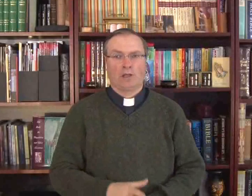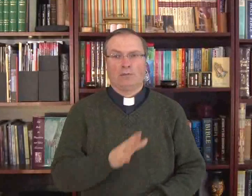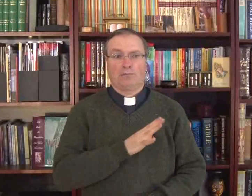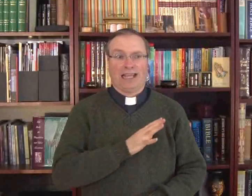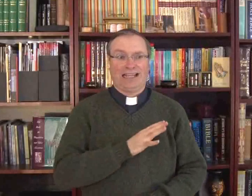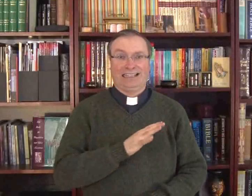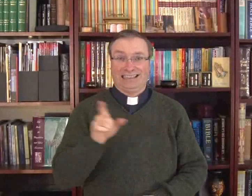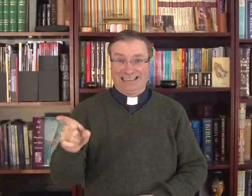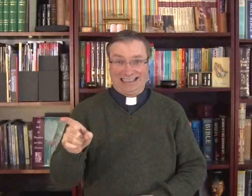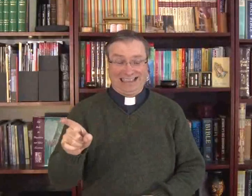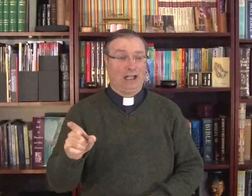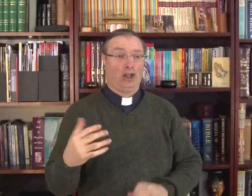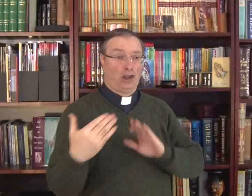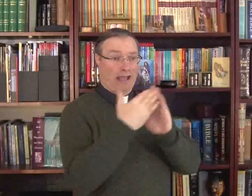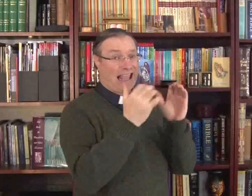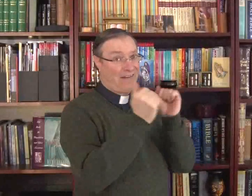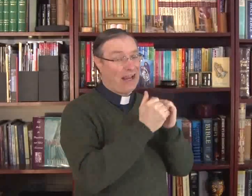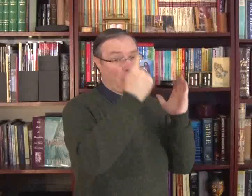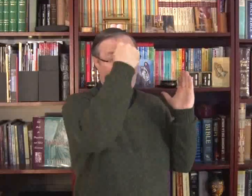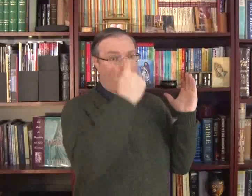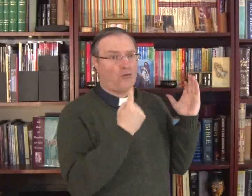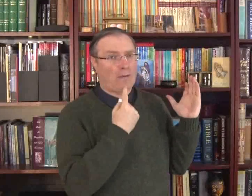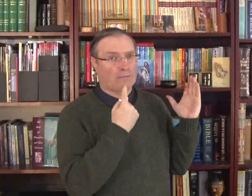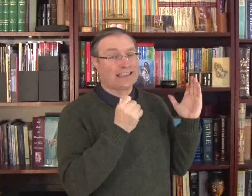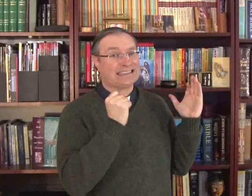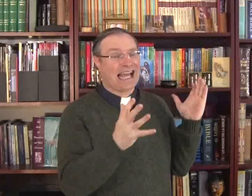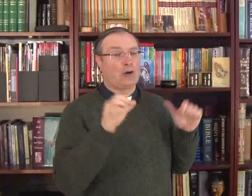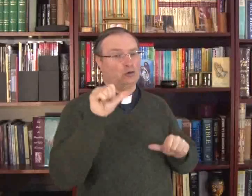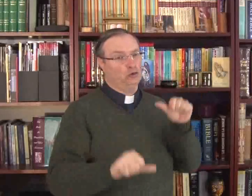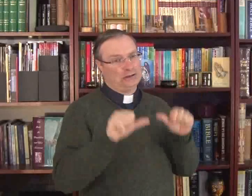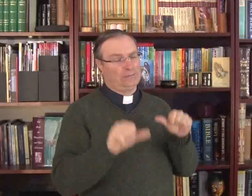Mais qu’il la demande avec foi, sans douter,